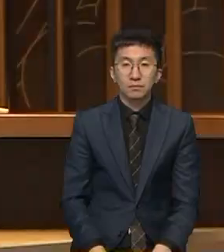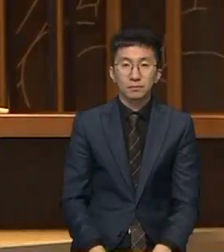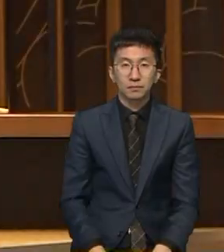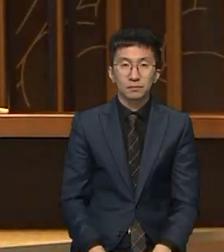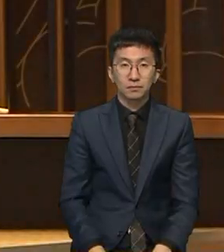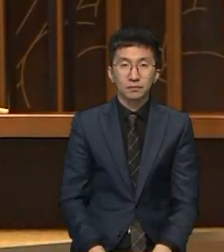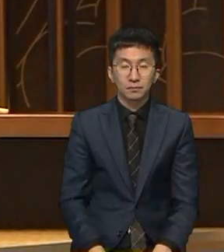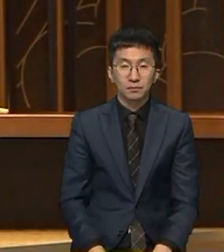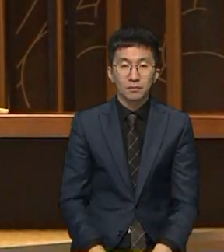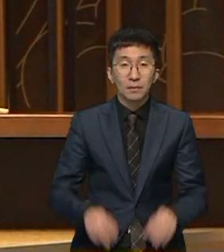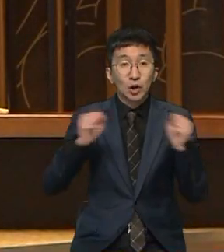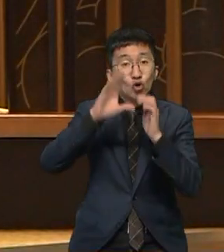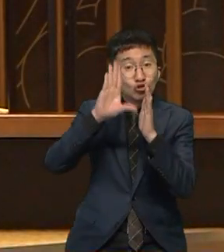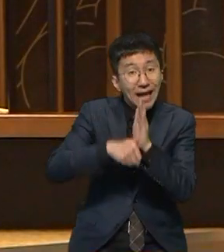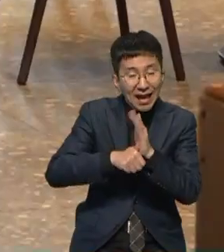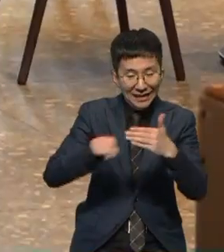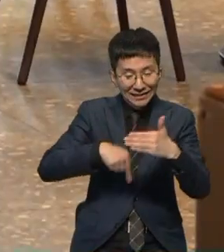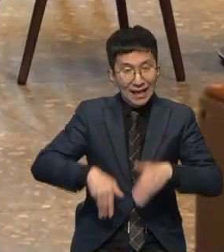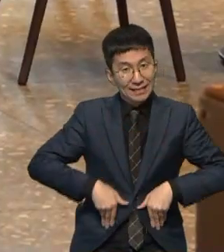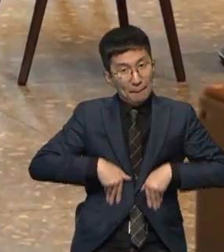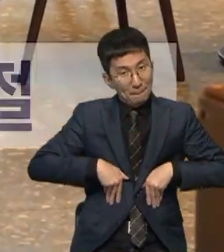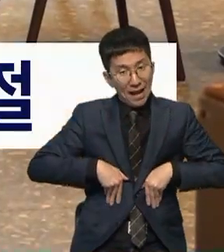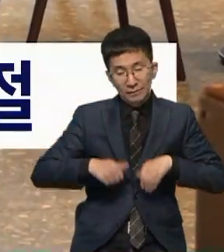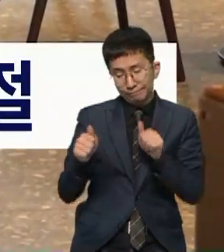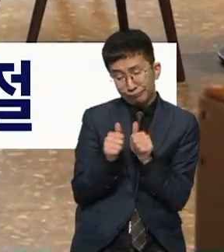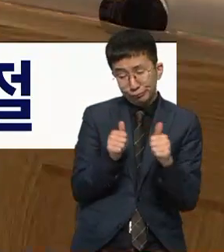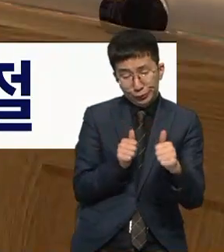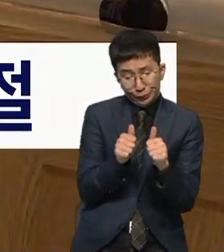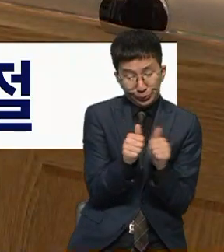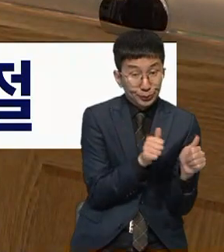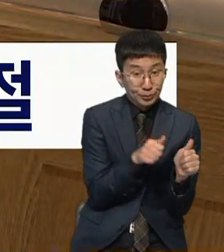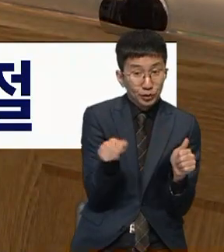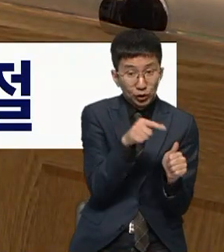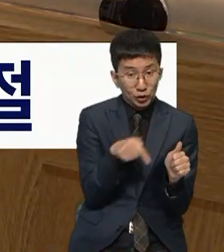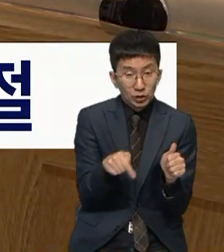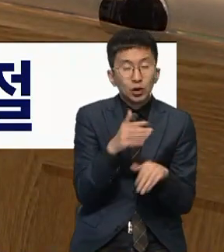(기자) 겨울철 실내 난방 등으로 밀접, 밀집, 밀폐의 3밀 환경이 늘어난 것도